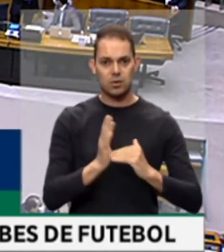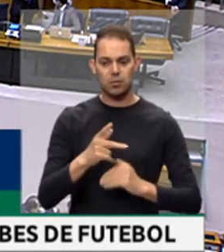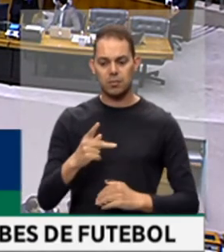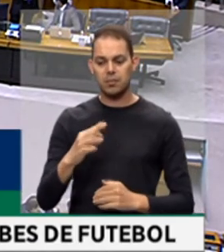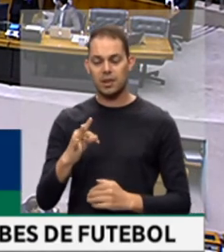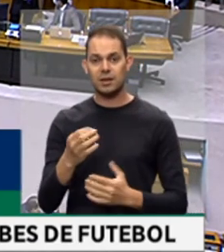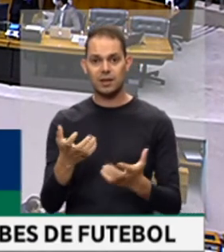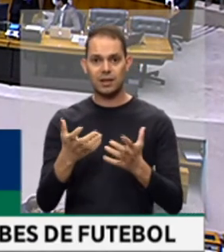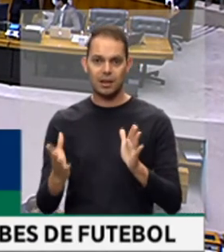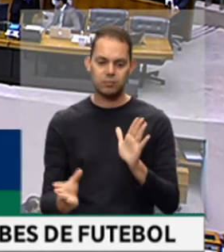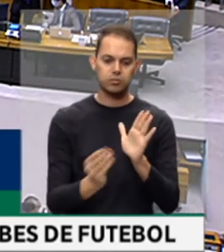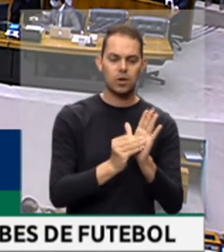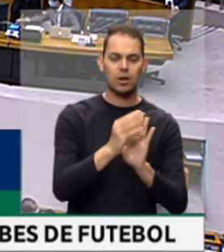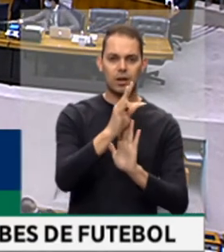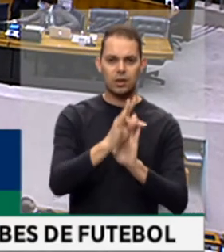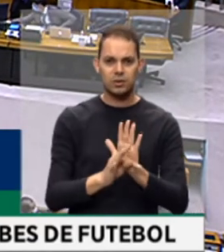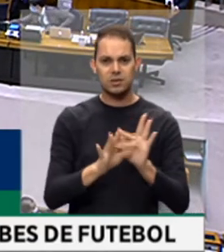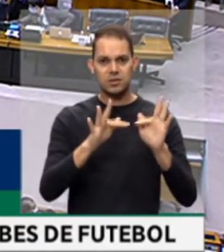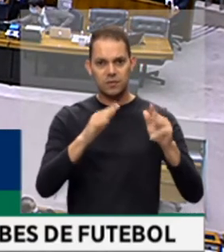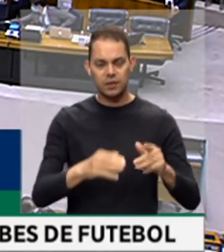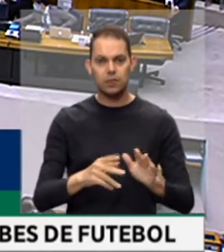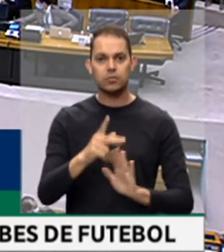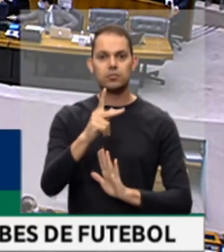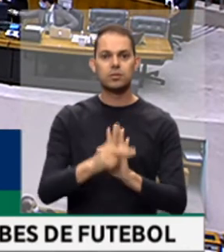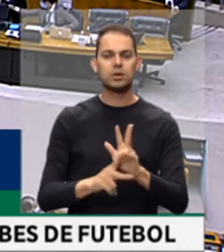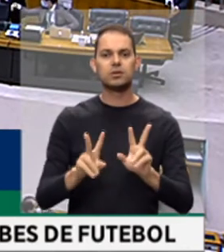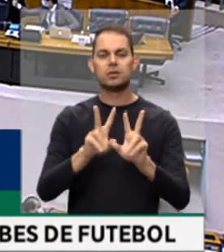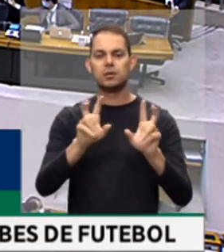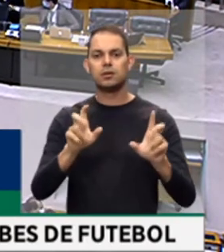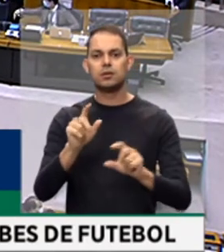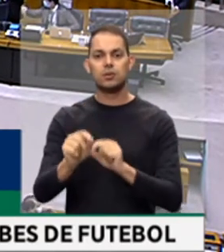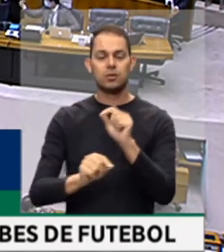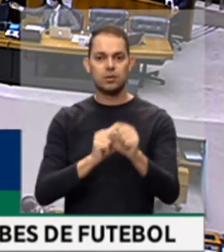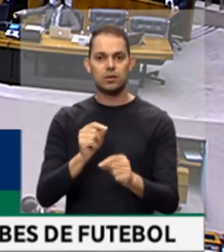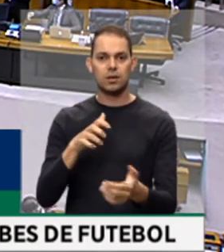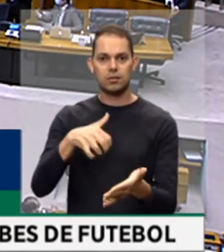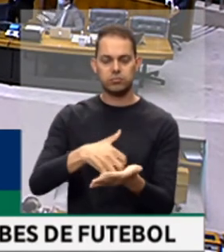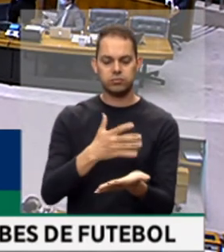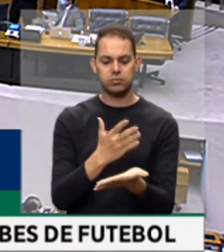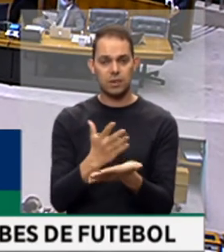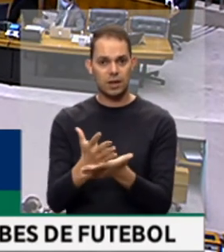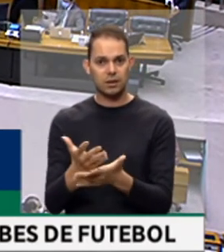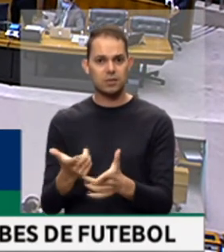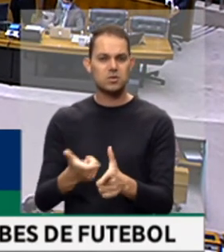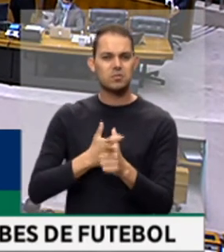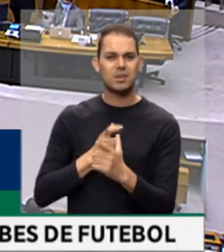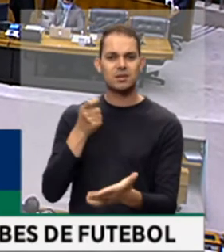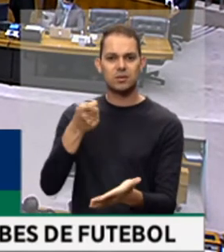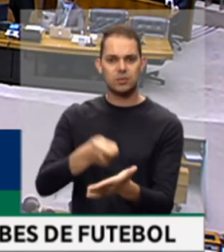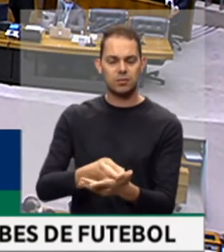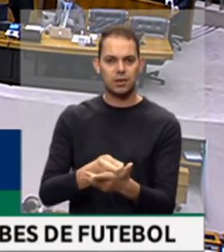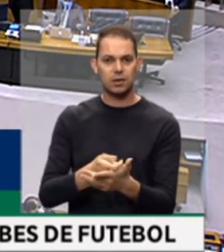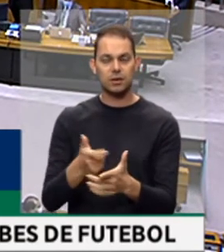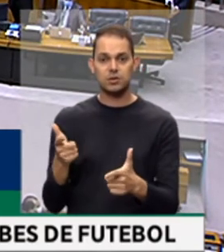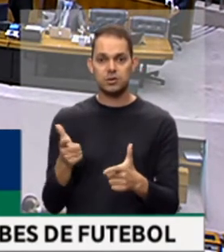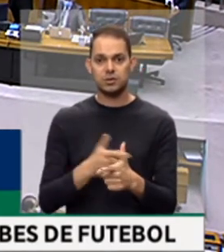ELETRÔNICO DESSA EMENDA QUE O... DO SENADO QUE O PT QUER COLOCAR NESSE TEXTO FINAL DO PROJETO QUE TRATA DA QUESTÃO DO PARCELAMENTO, DA SUSPENSÃO